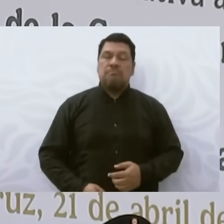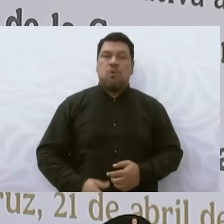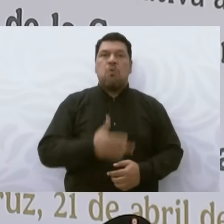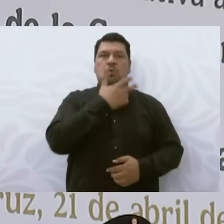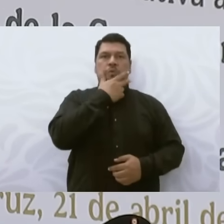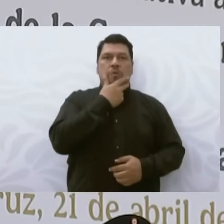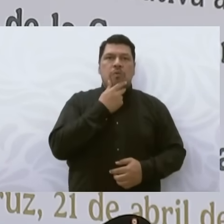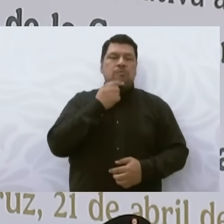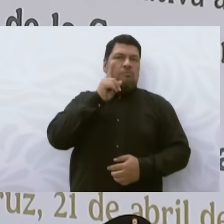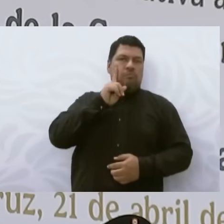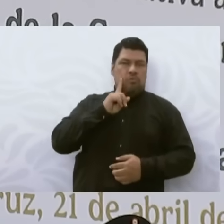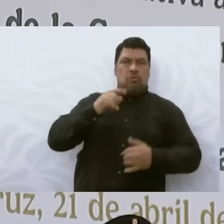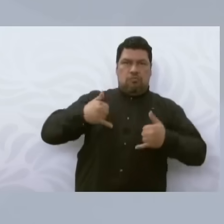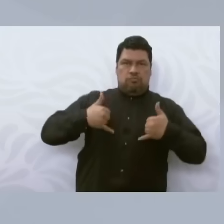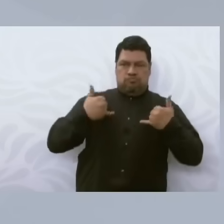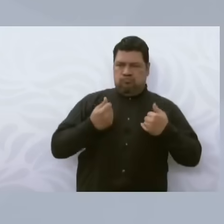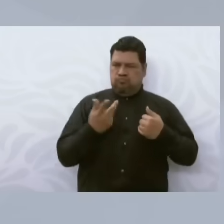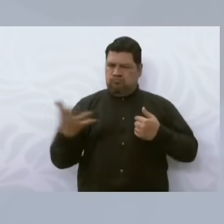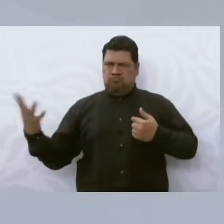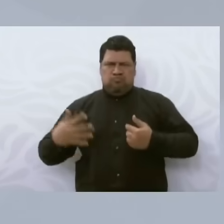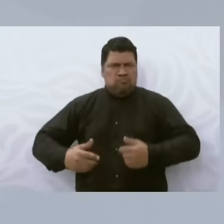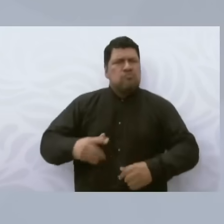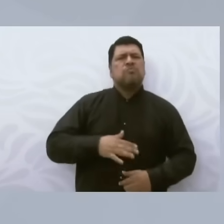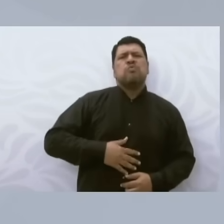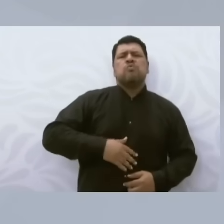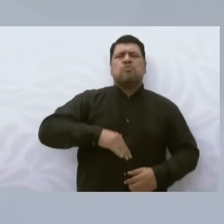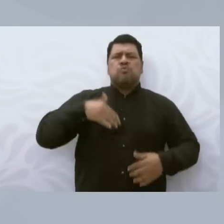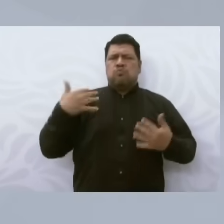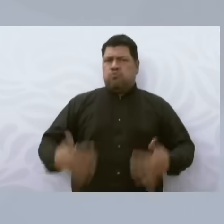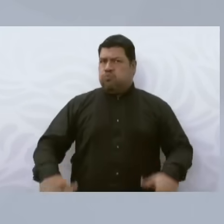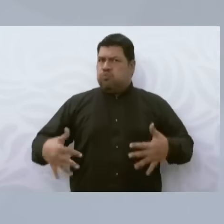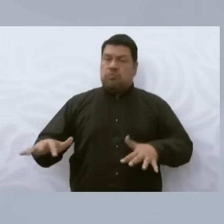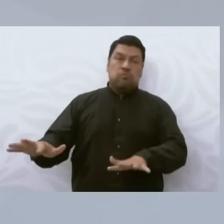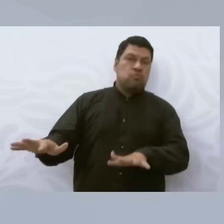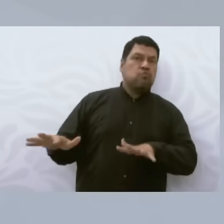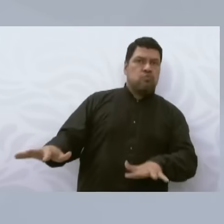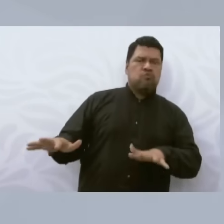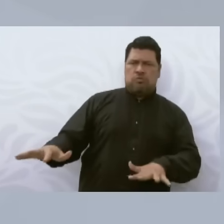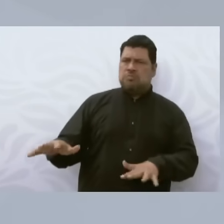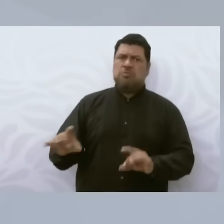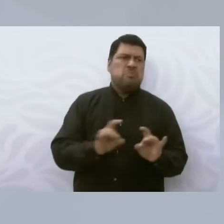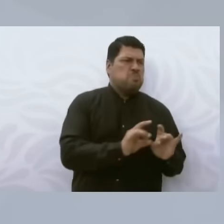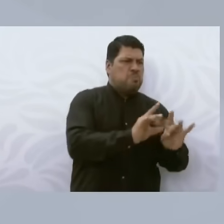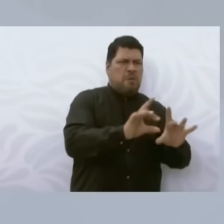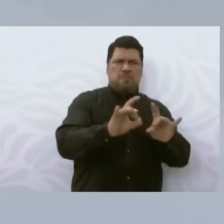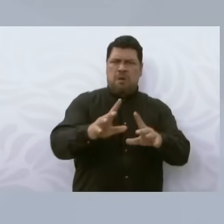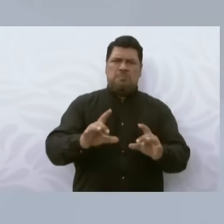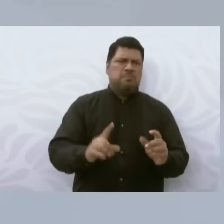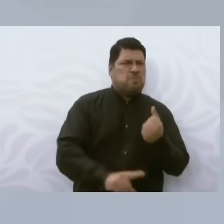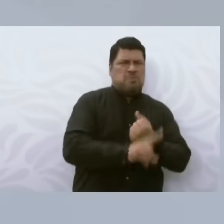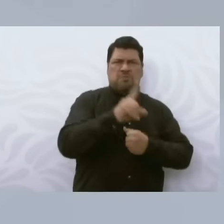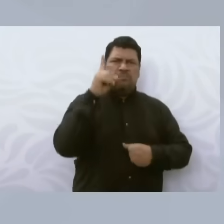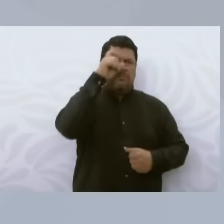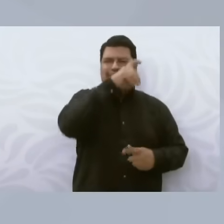y las jóvenes mexicanos una juventud a la altura de las circunstancias una juventud dispuesta a